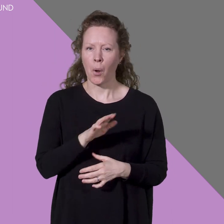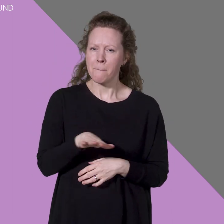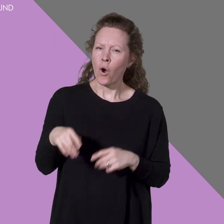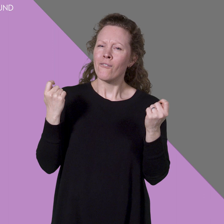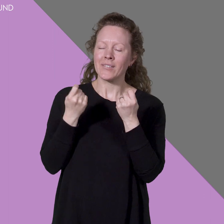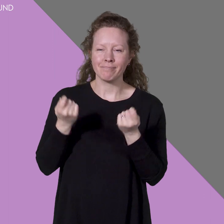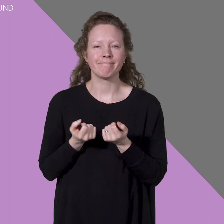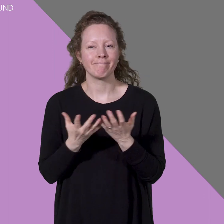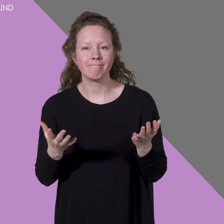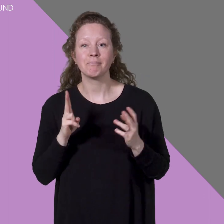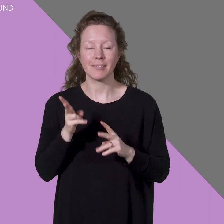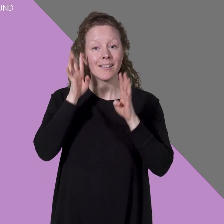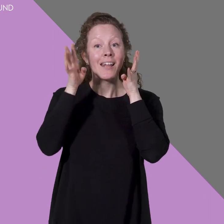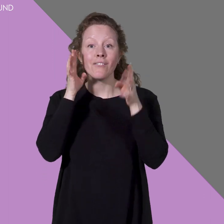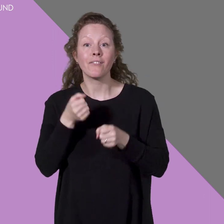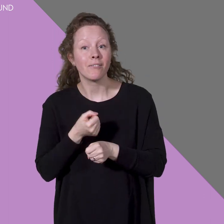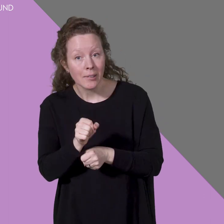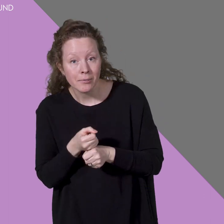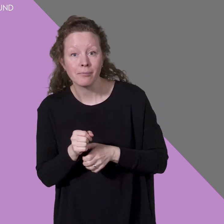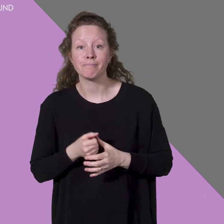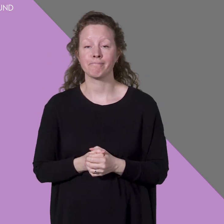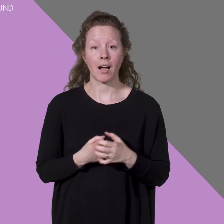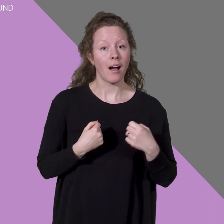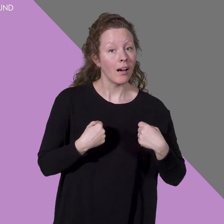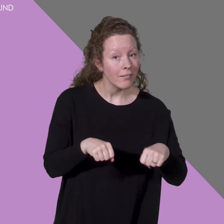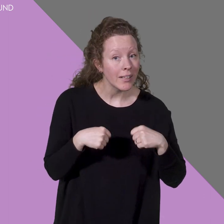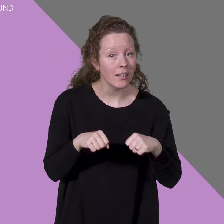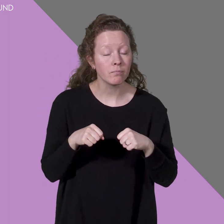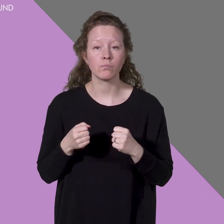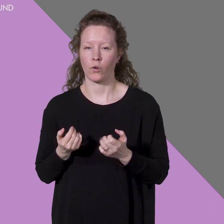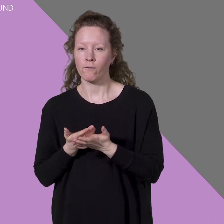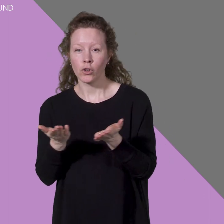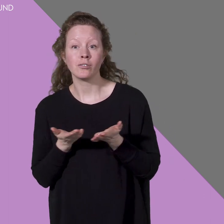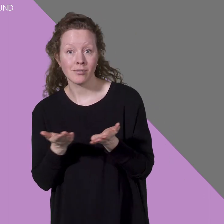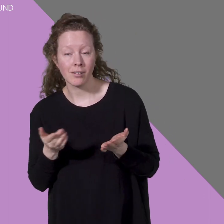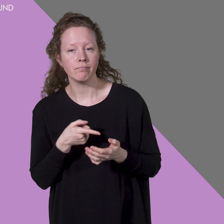Barnfesten bjuder på kreativa verkstäder, aktiviteter och föreställningar -